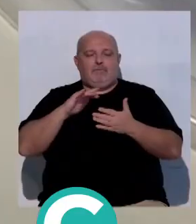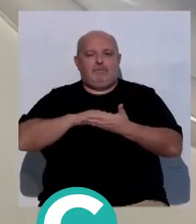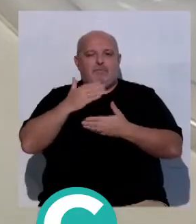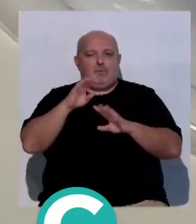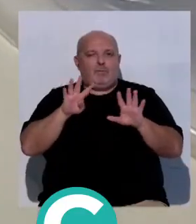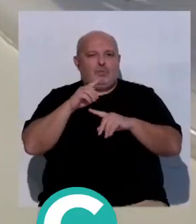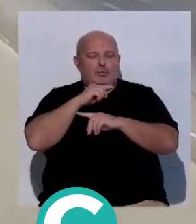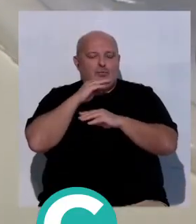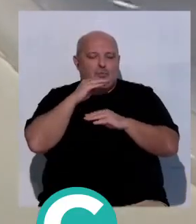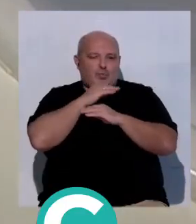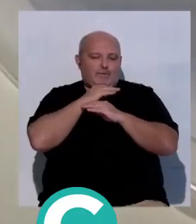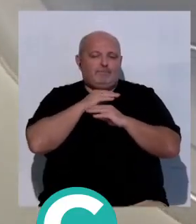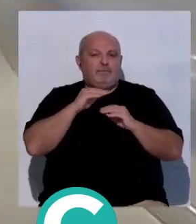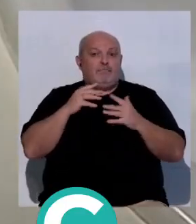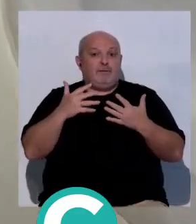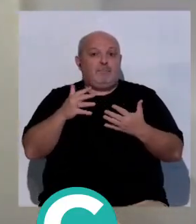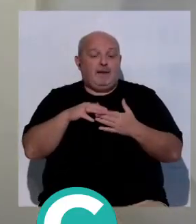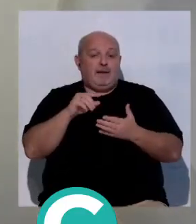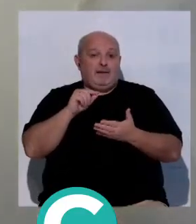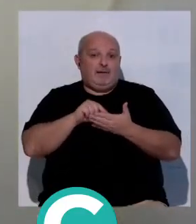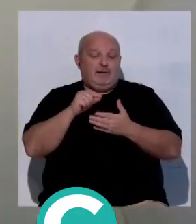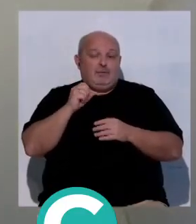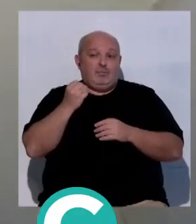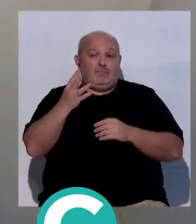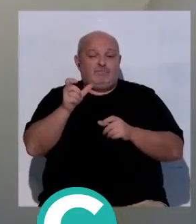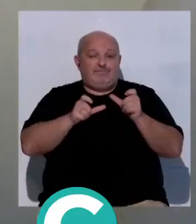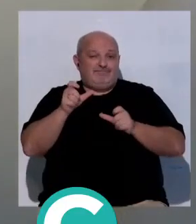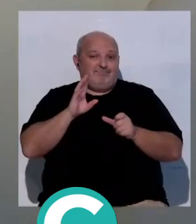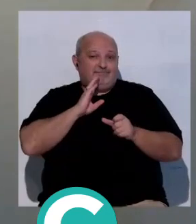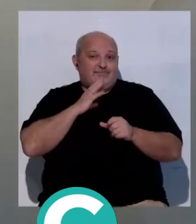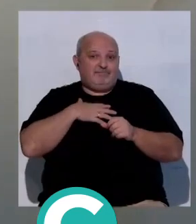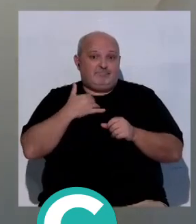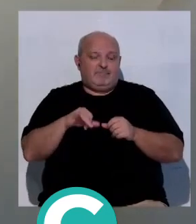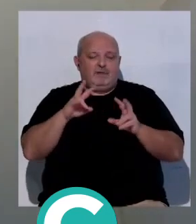octubre para agilizar la inmunización del mayor número de personas posible el servicio andaluz